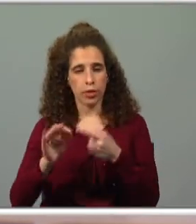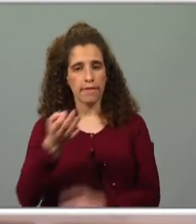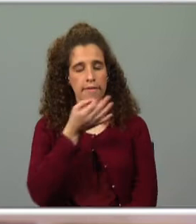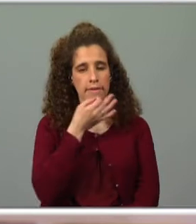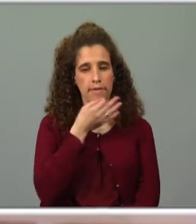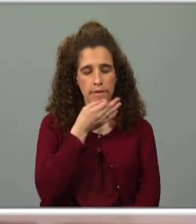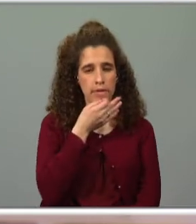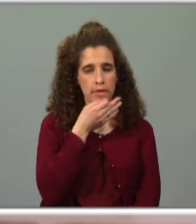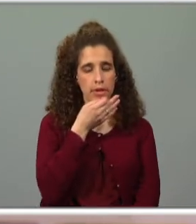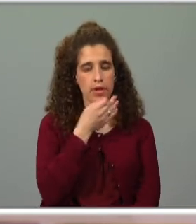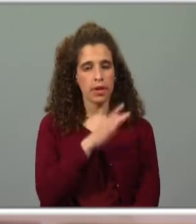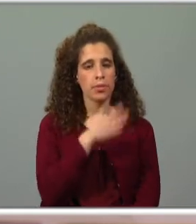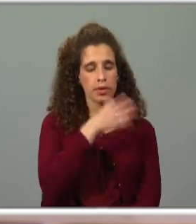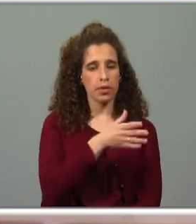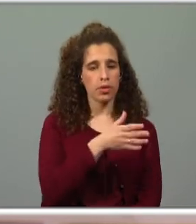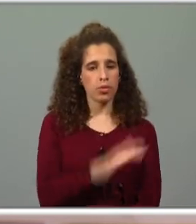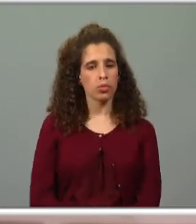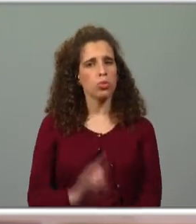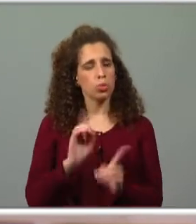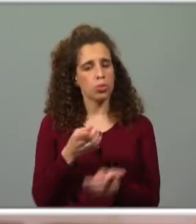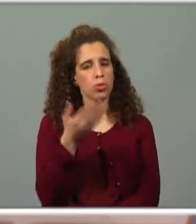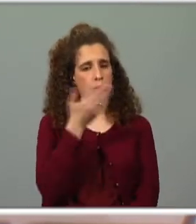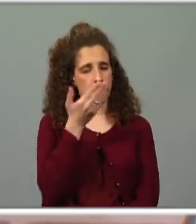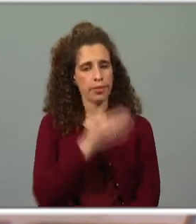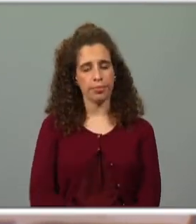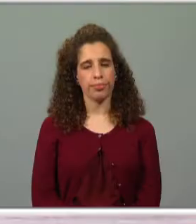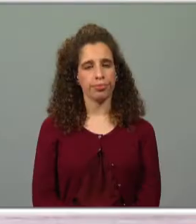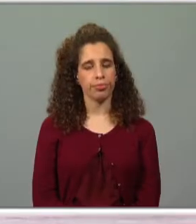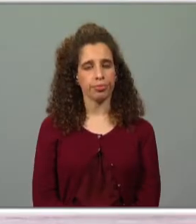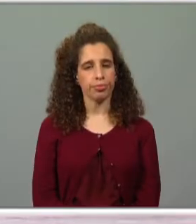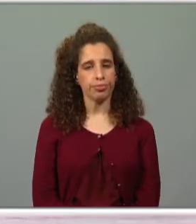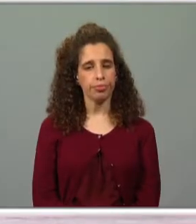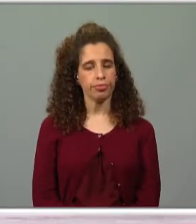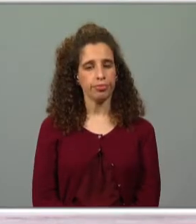falamos e que estivemos referir logo o início do nosso bloco Vamos então ver 我們談到了，我們只是指的是我們塊的開始所以讓我們看看